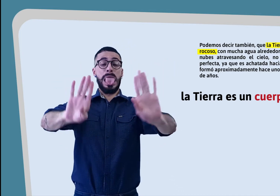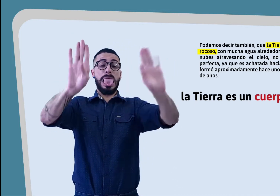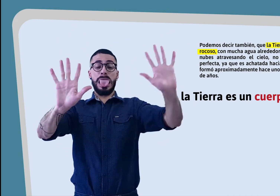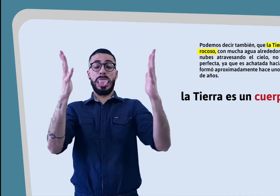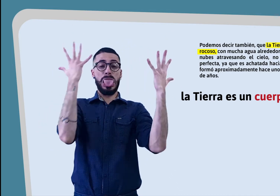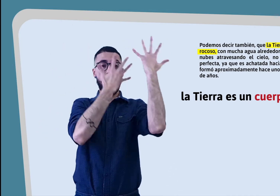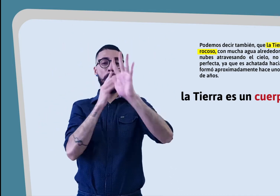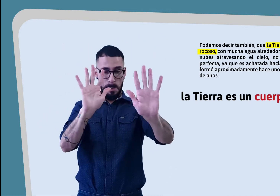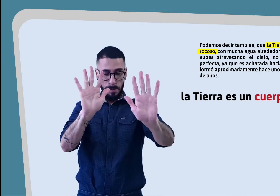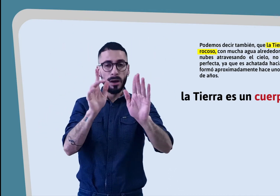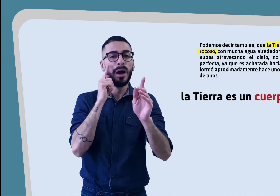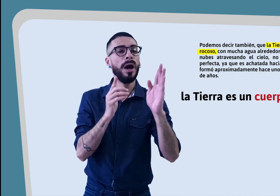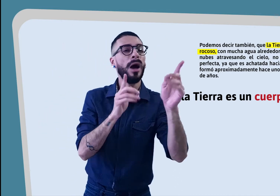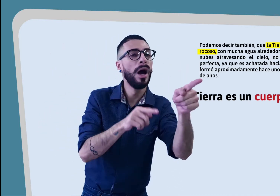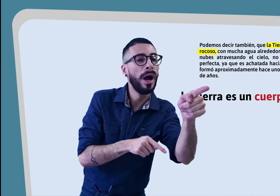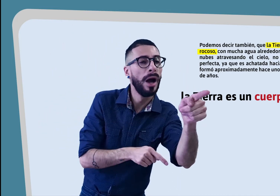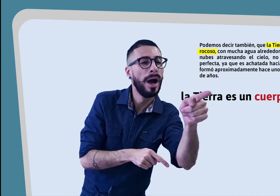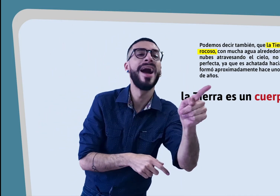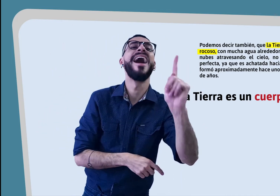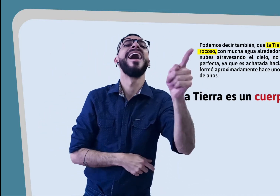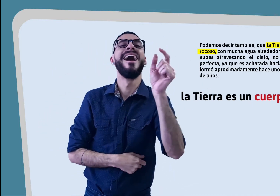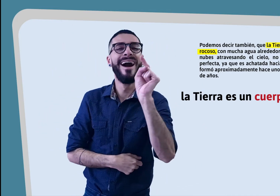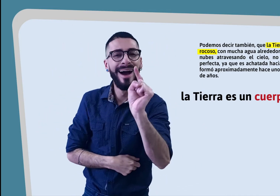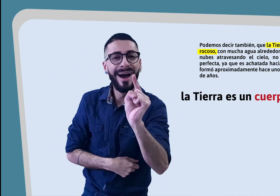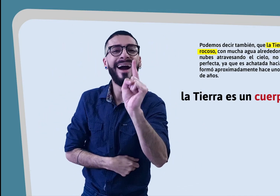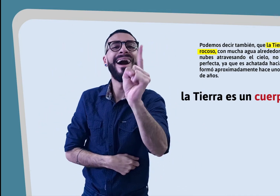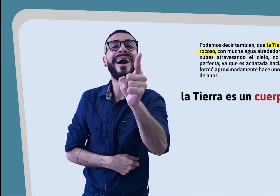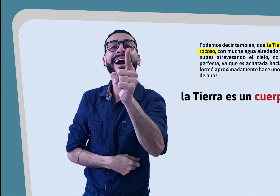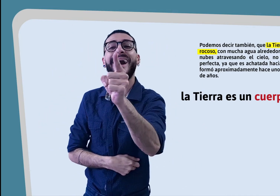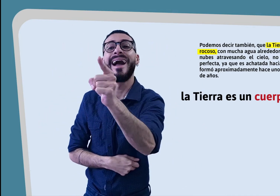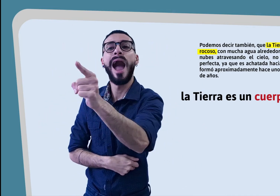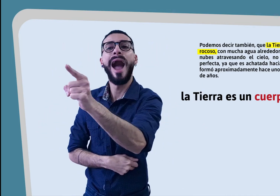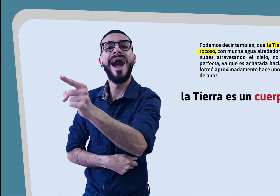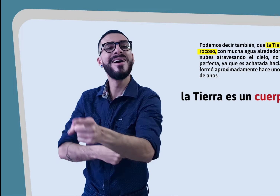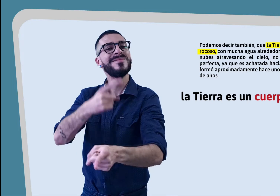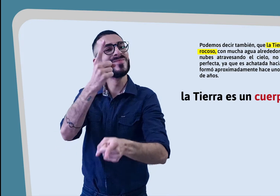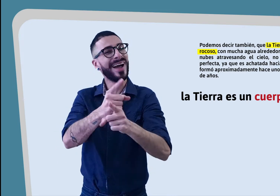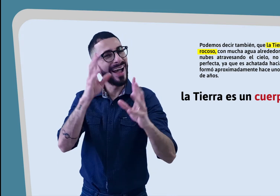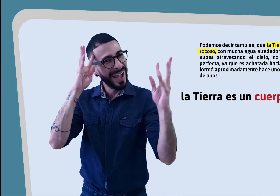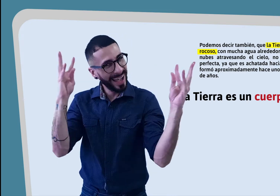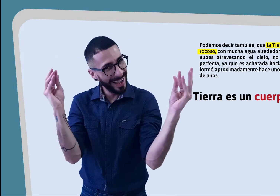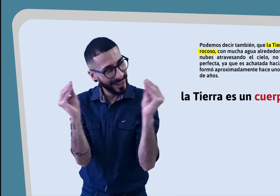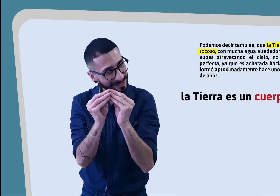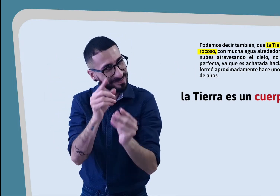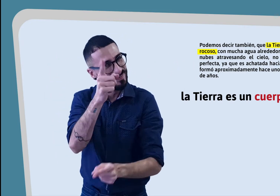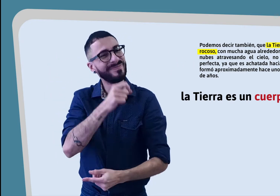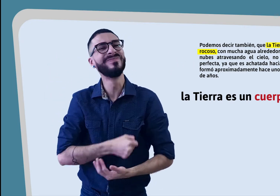Esperen un momento. A ver tu. Y tú. Y ustedes. Es correcto, estoy de acuerdo.